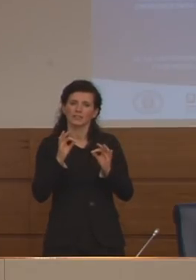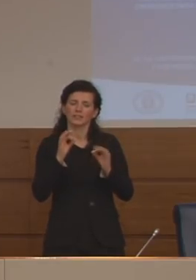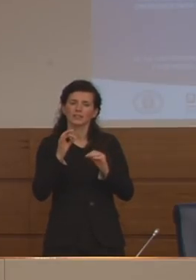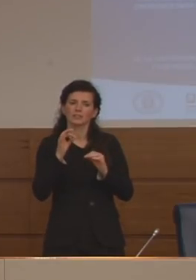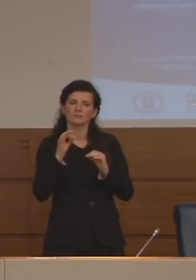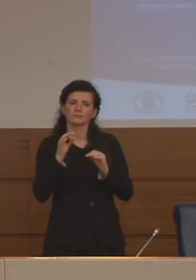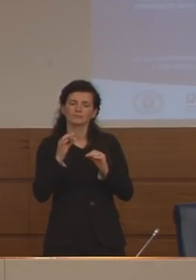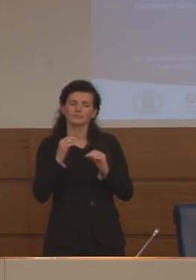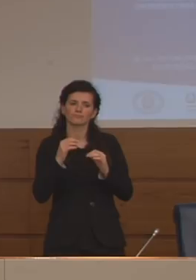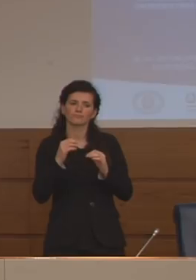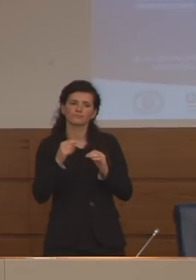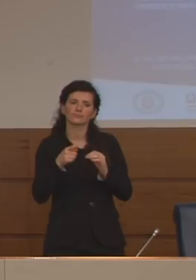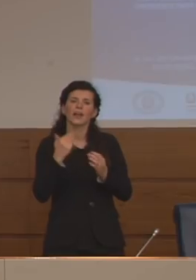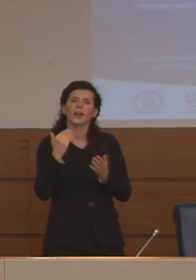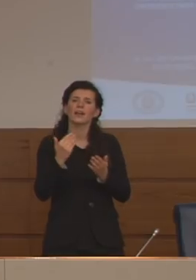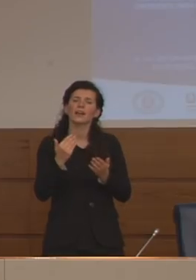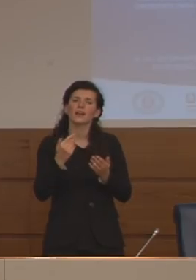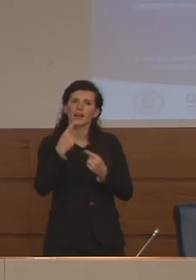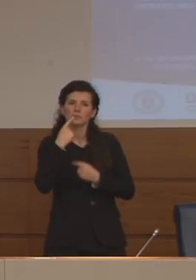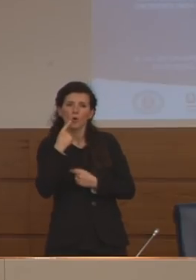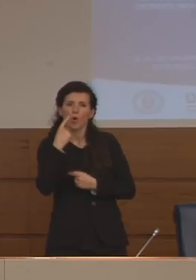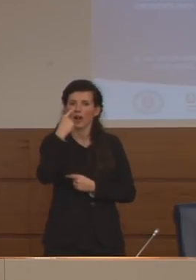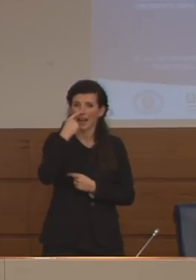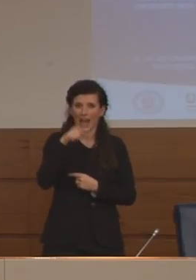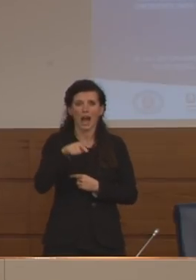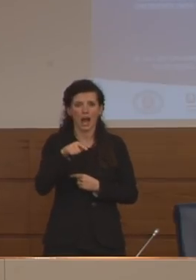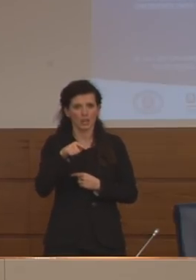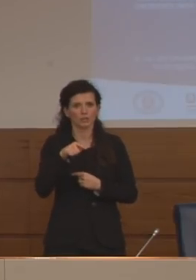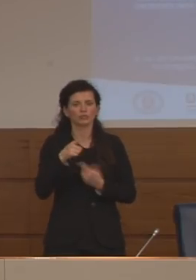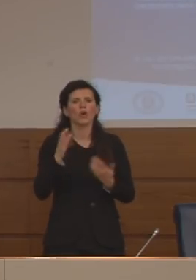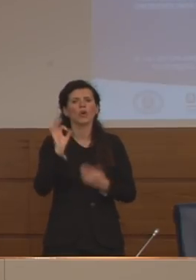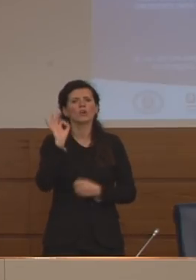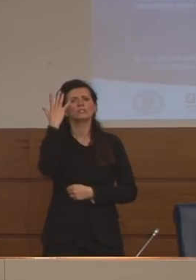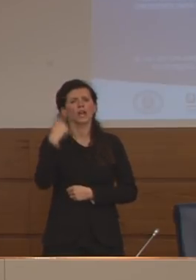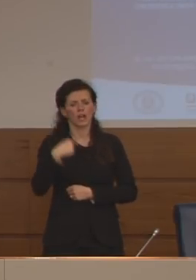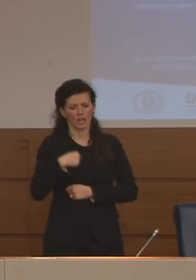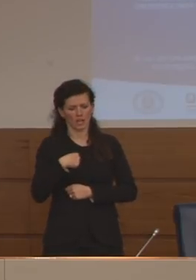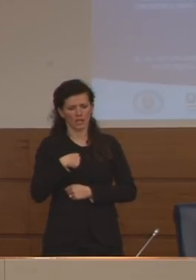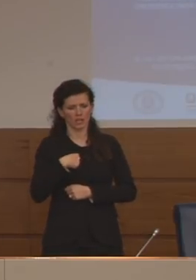Può essere quello di evitare che se noi siamo portatori di qualche